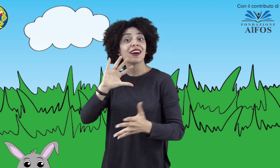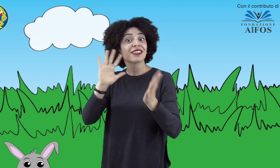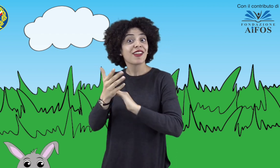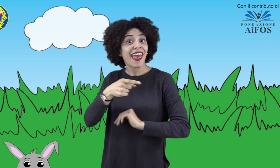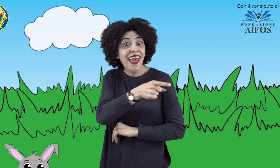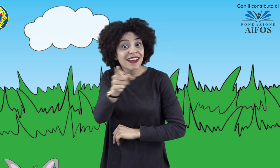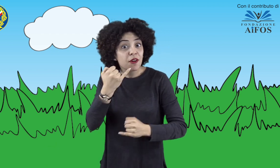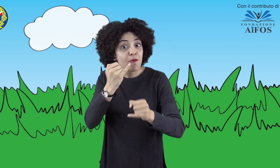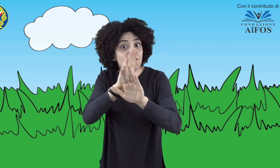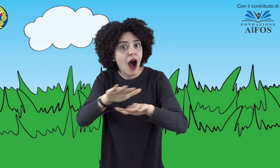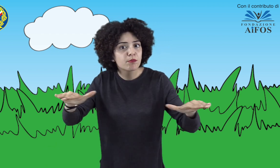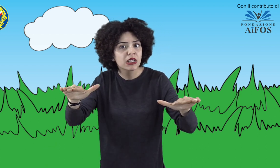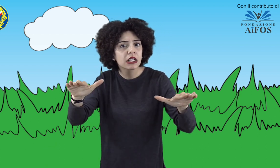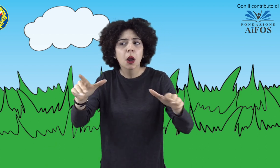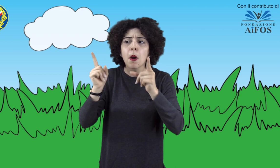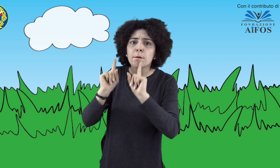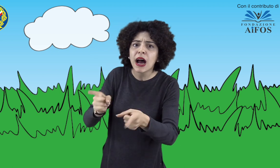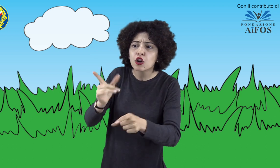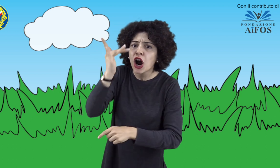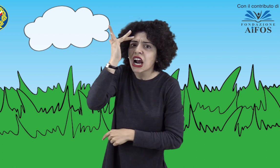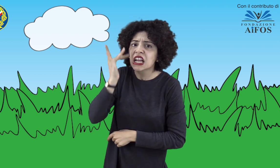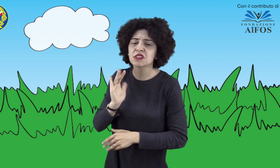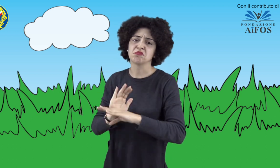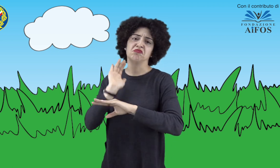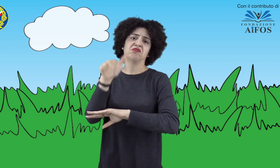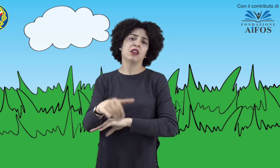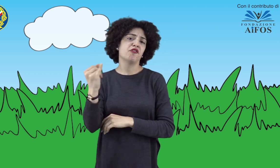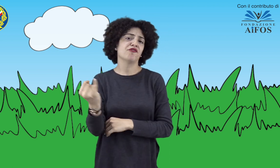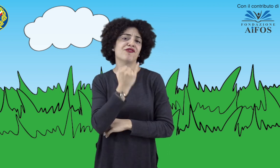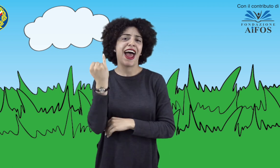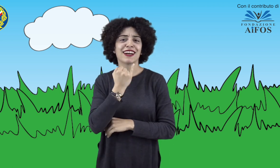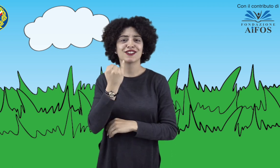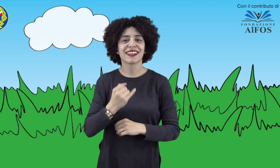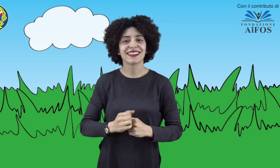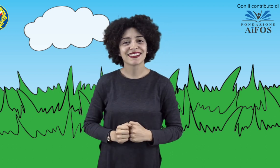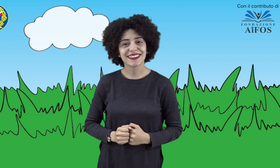che aiuterà i più piccoli a superare qualsiasi pericolo.